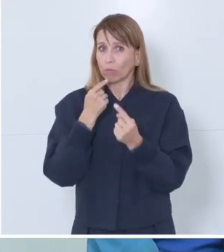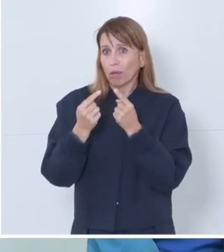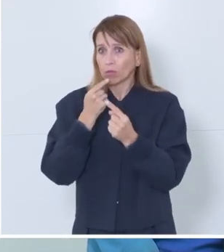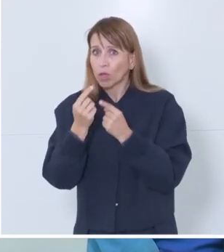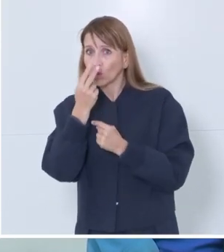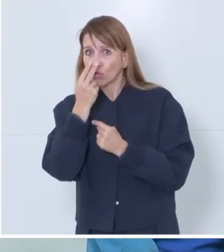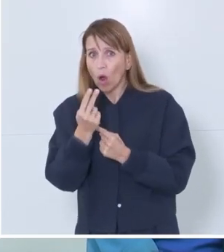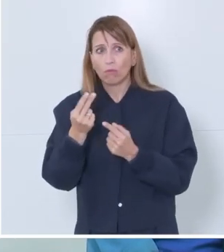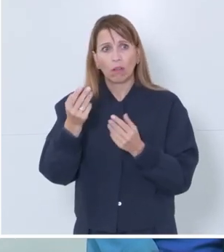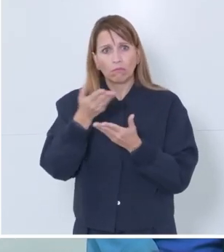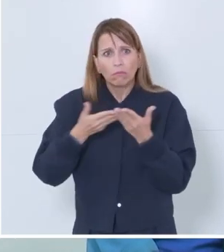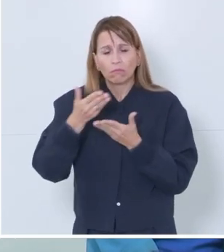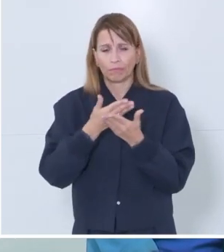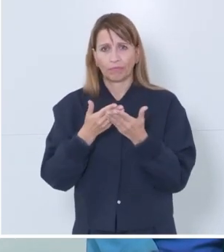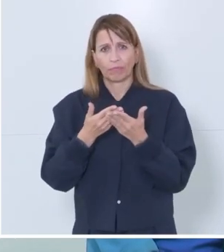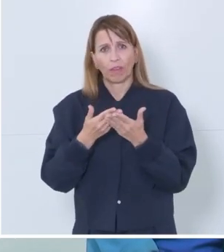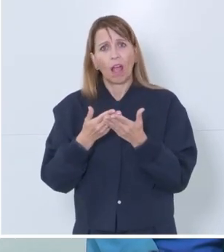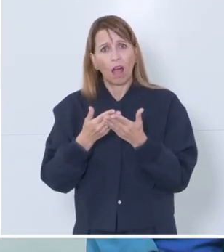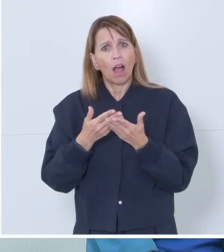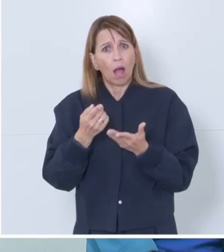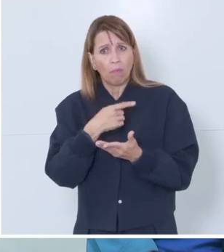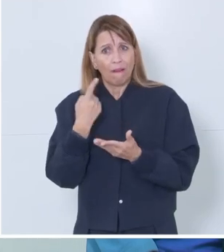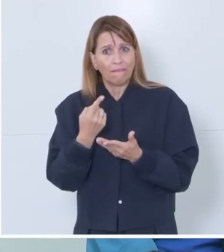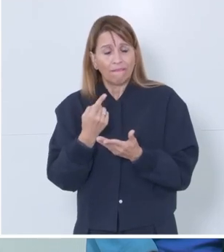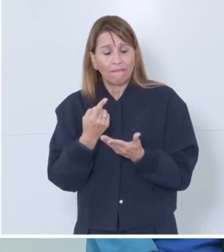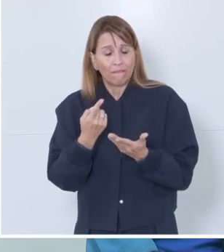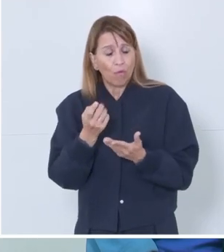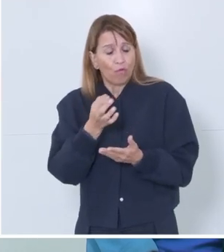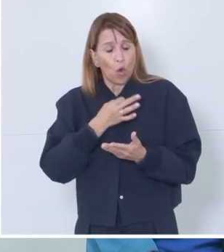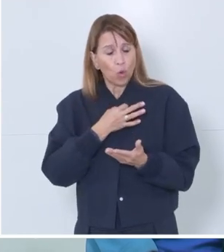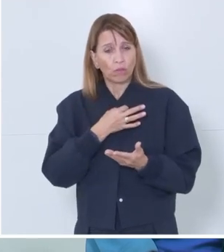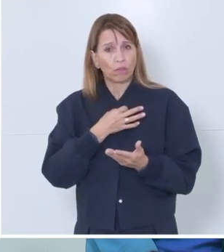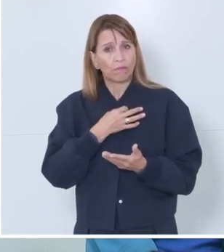wenig überraschend, dass für uns als Volkspartei genau dasselbe gilt, was wir auch vor der Wahl